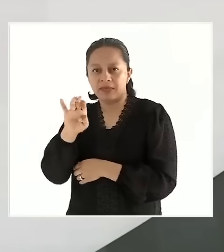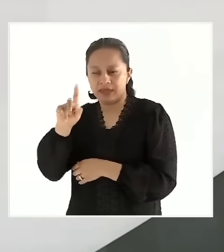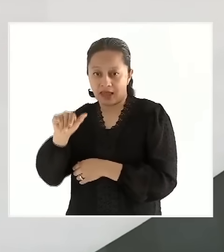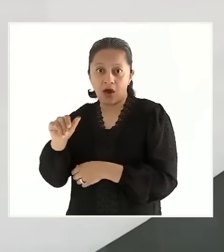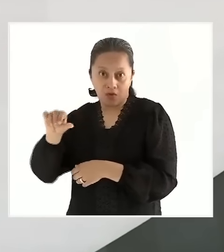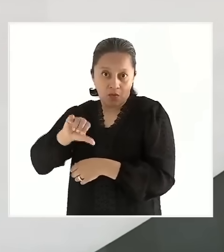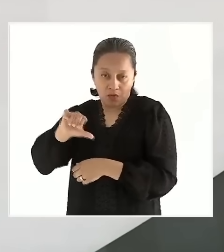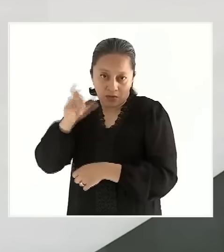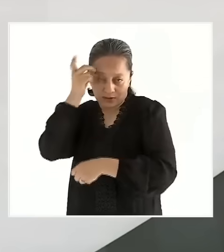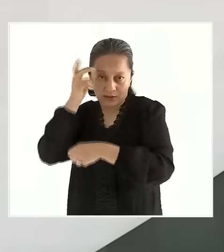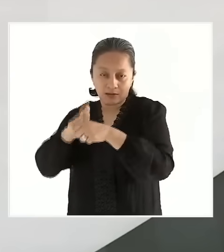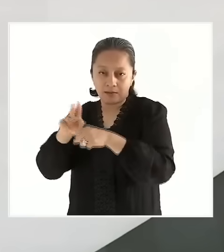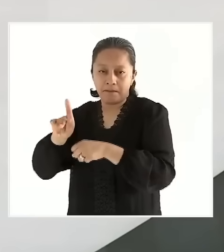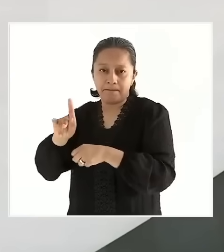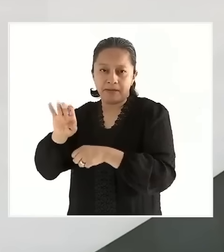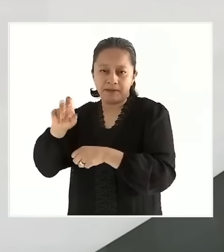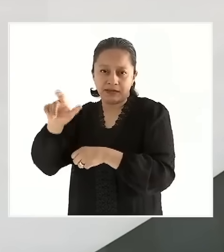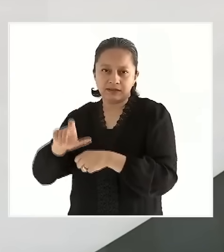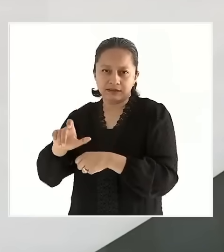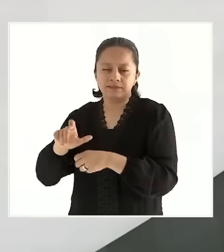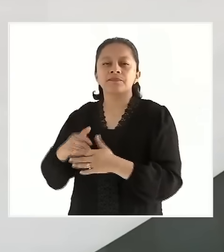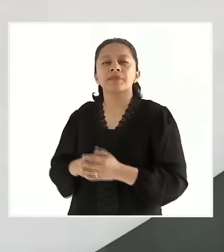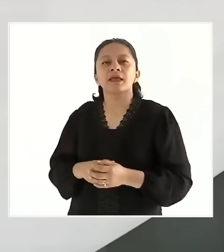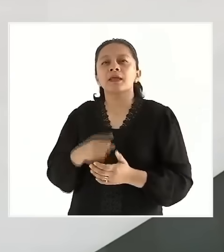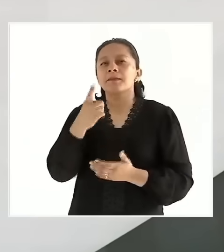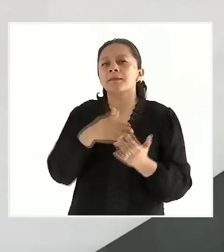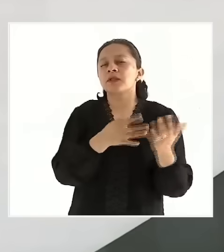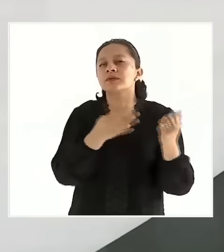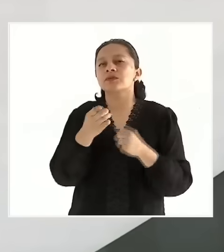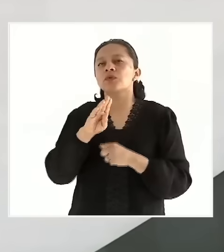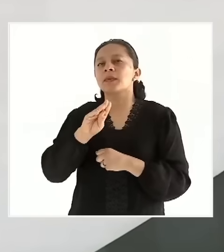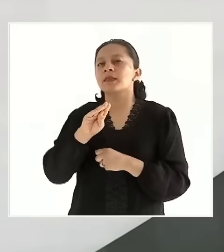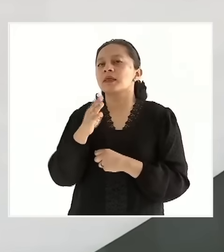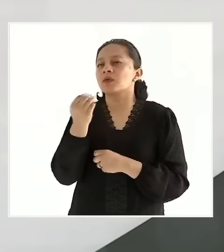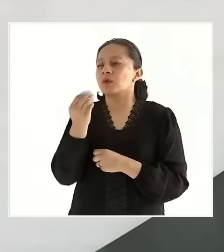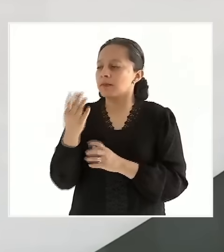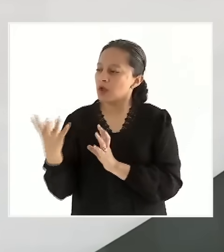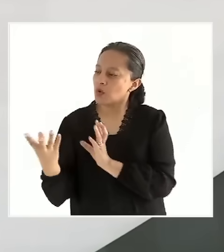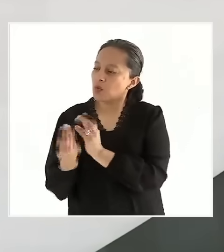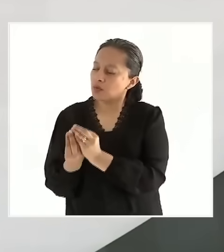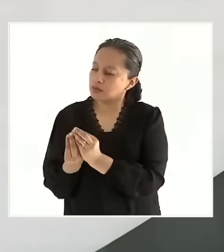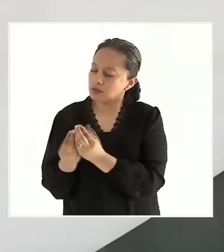Entonces, en el 99 escribimos un artículo juntos para el periódico La Jornada con